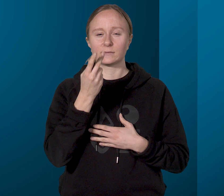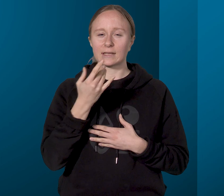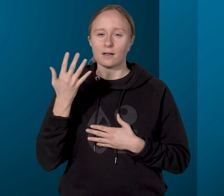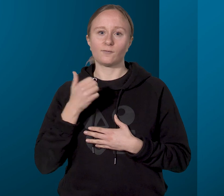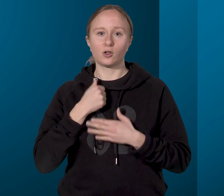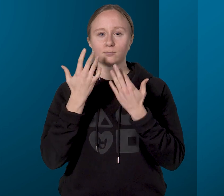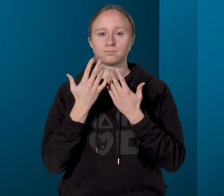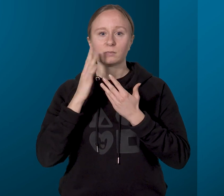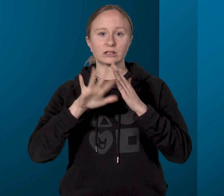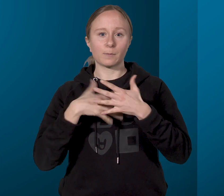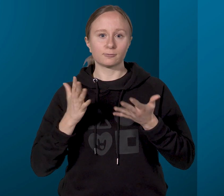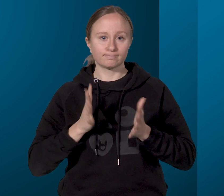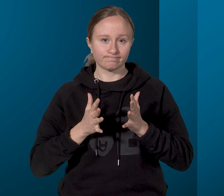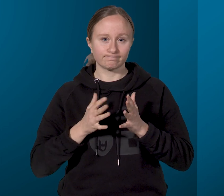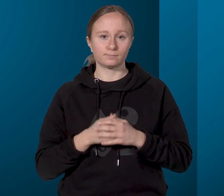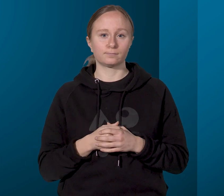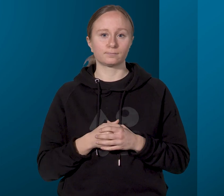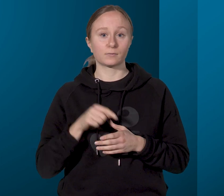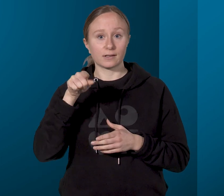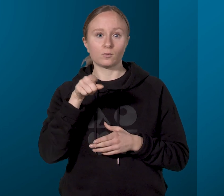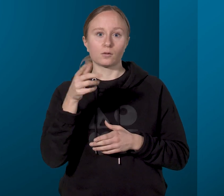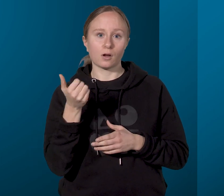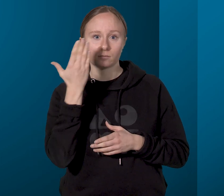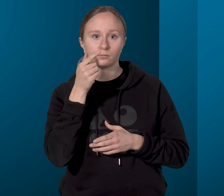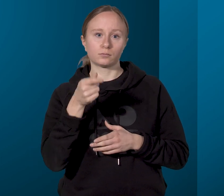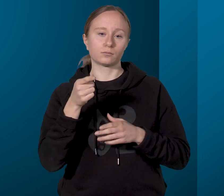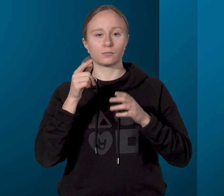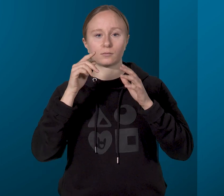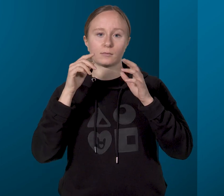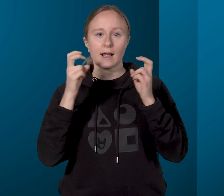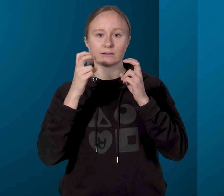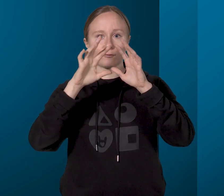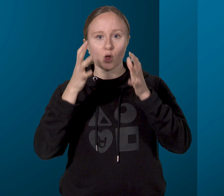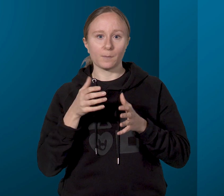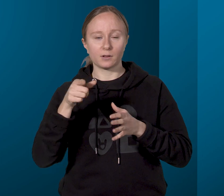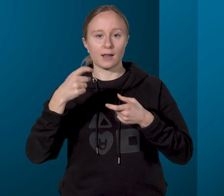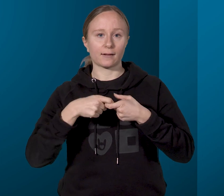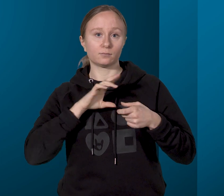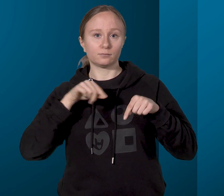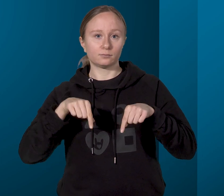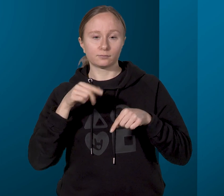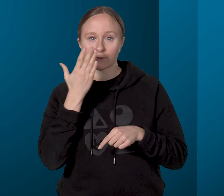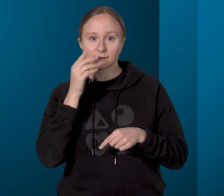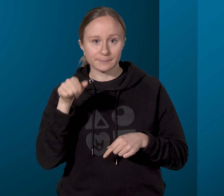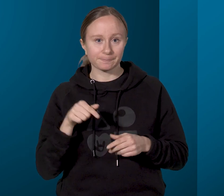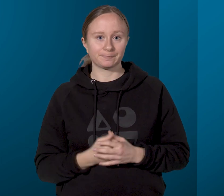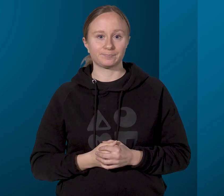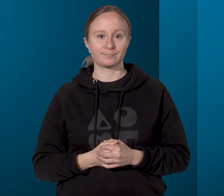(Teckenspråkigas ensamhet - Sällan får man samtala på teckenspråk", - som du kan läsa i elektronisk form via den bifogade länken.